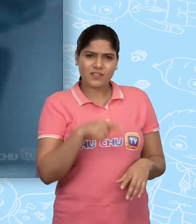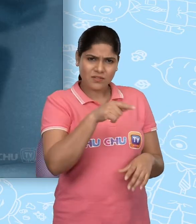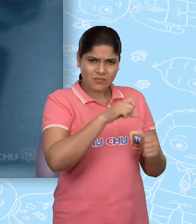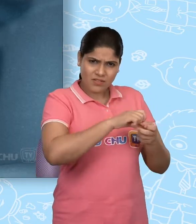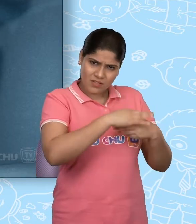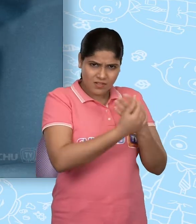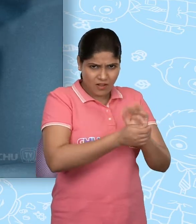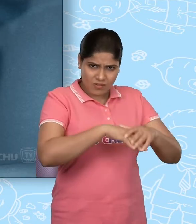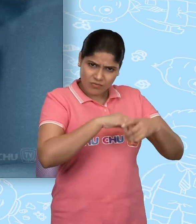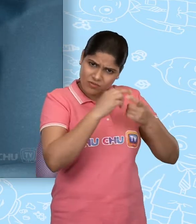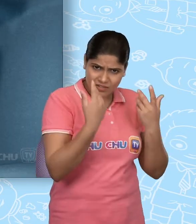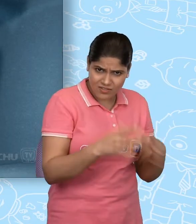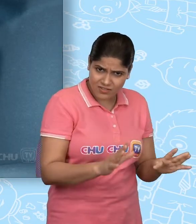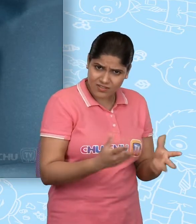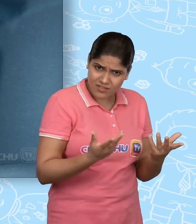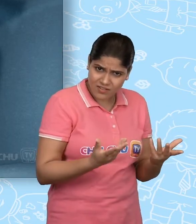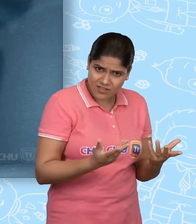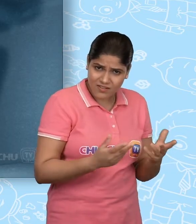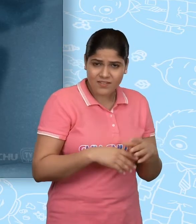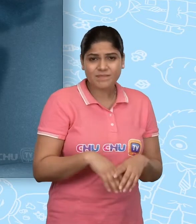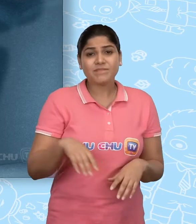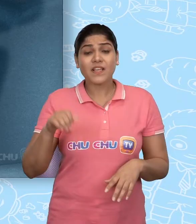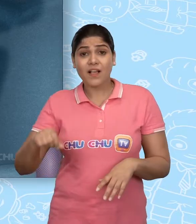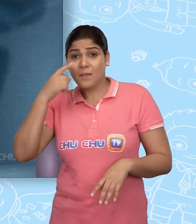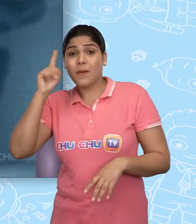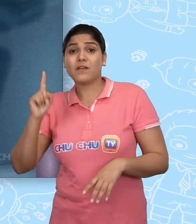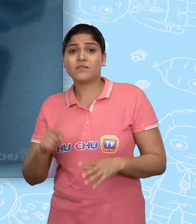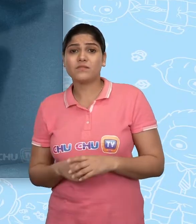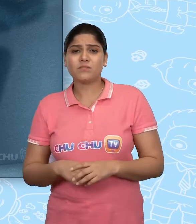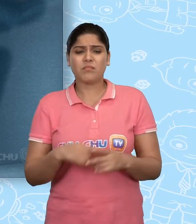क्या तुमने अपने हाथ धो लिए हैं Chiku? हाँ माँ.